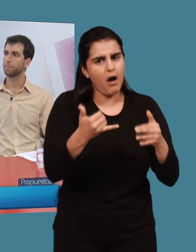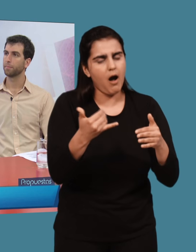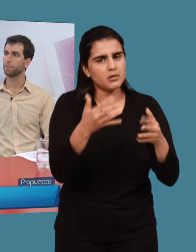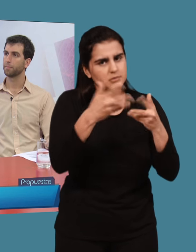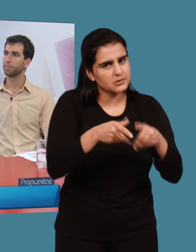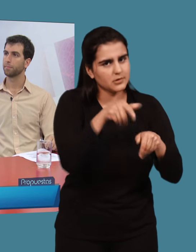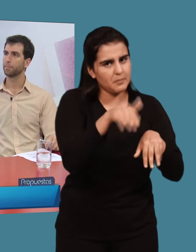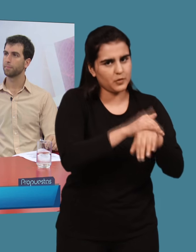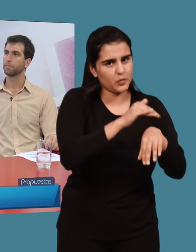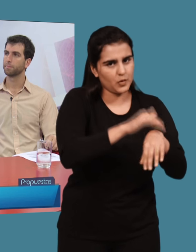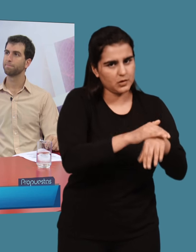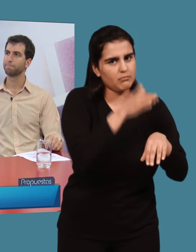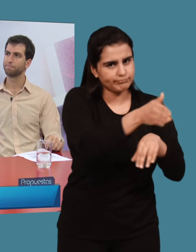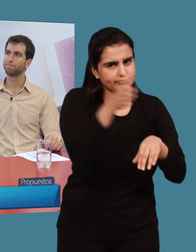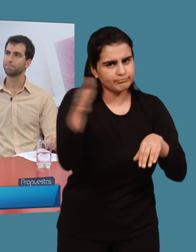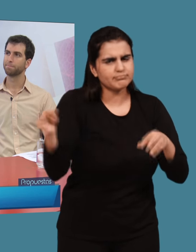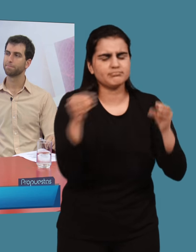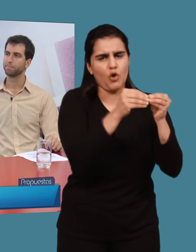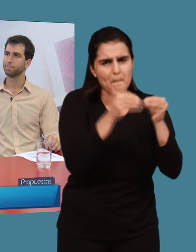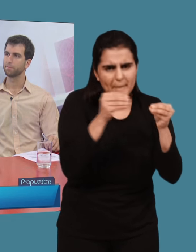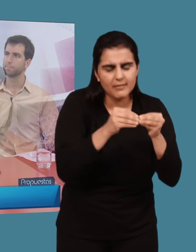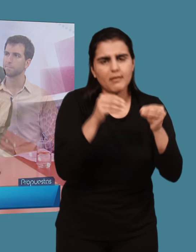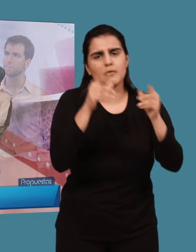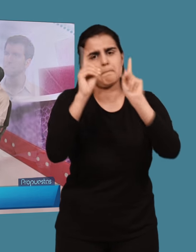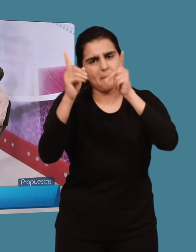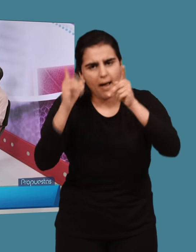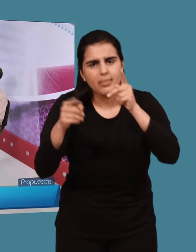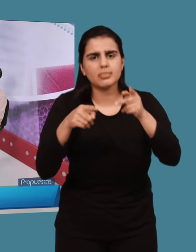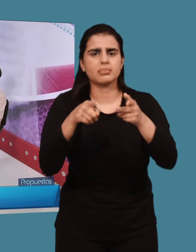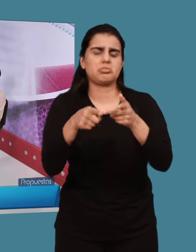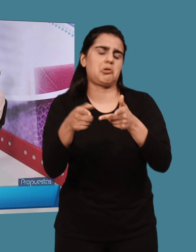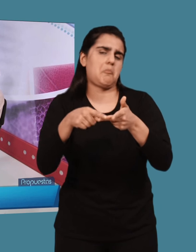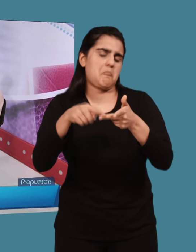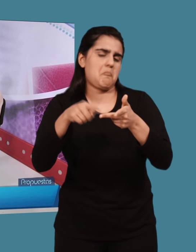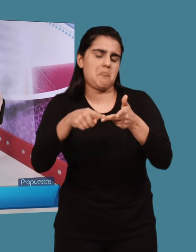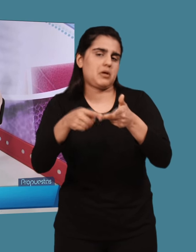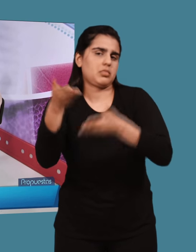desarrollado algún sistema de tutorías. Sea tutoría por pares, sean tutorias académicas